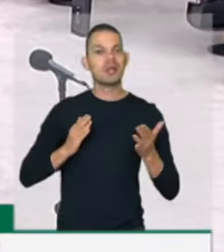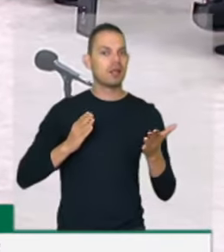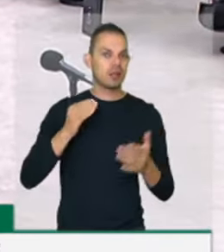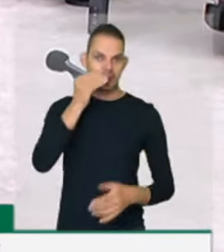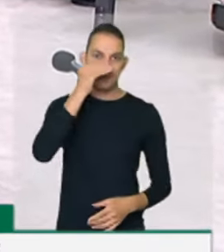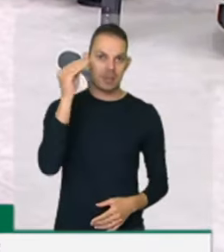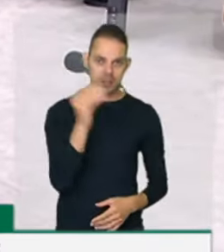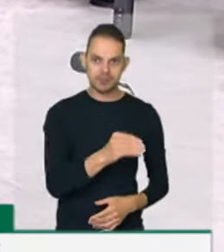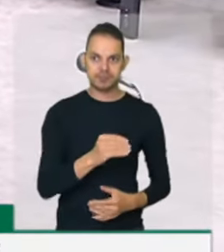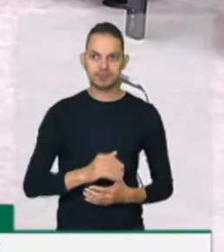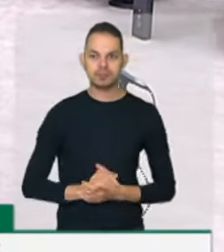DESTAQUE DE BANCADA NÚMERO CINCO, REQUERER NOS ARTIGOS,